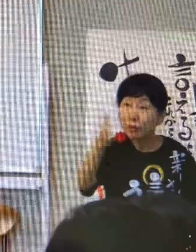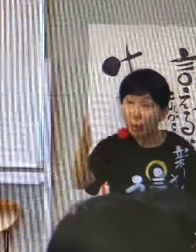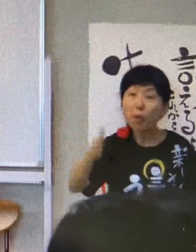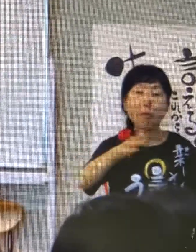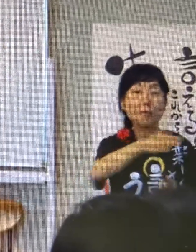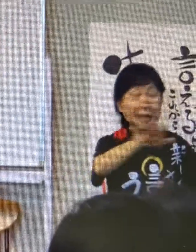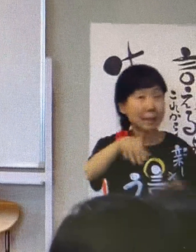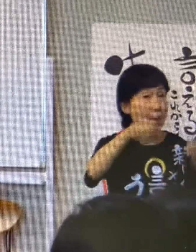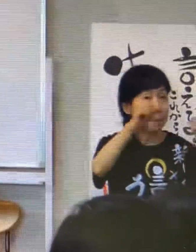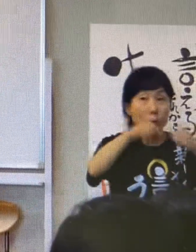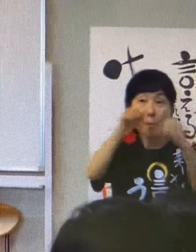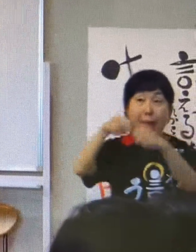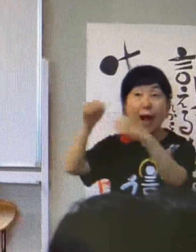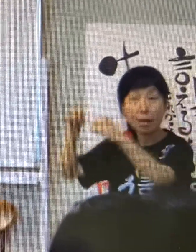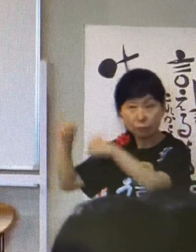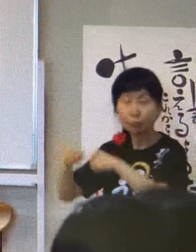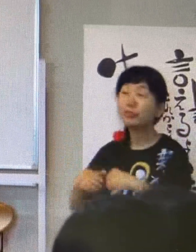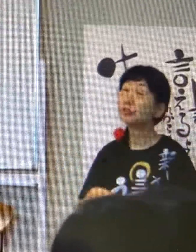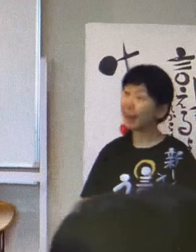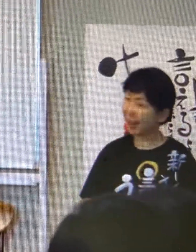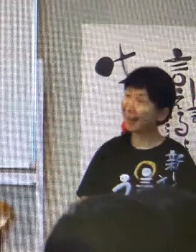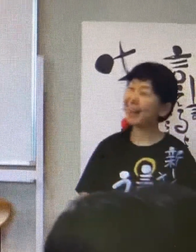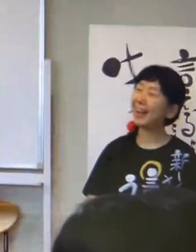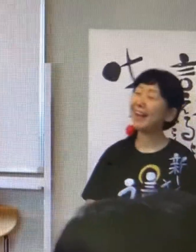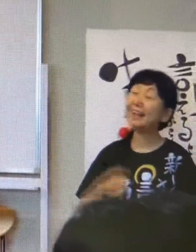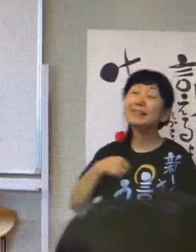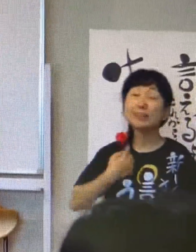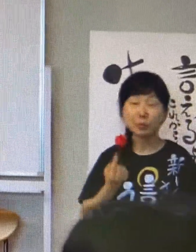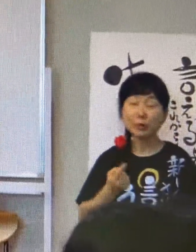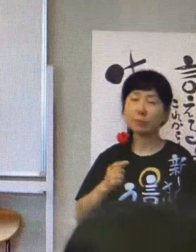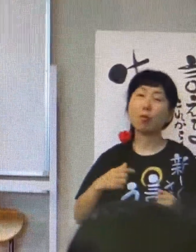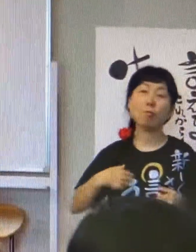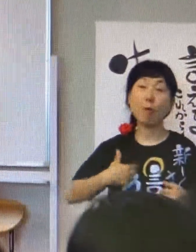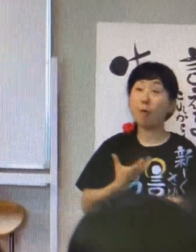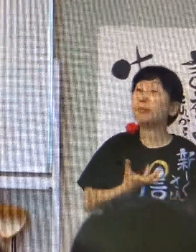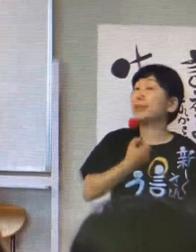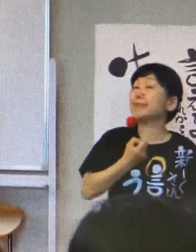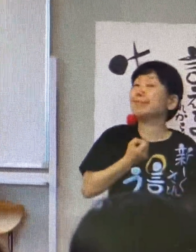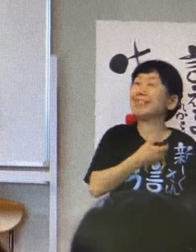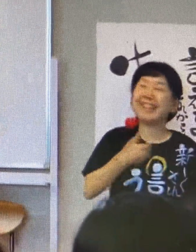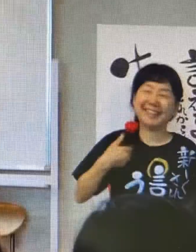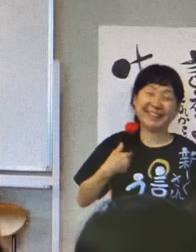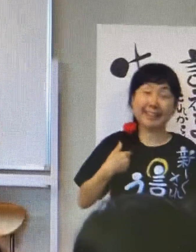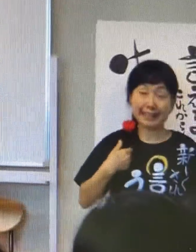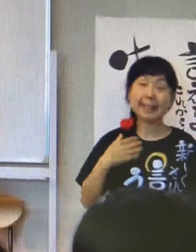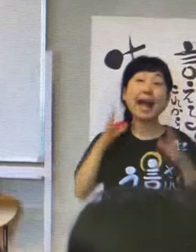皆さん認めあうんです それが自分にも自信につながるし 笑顔があふれ